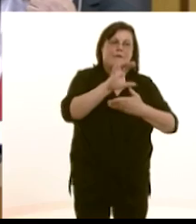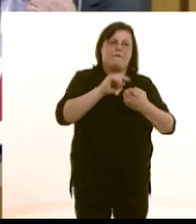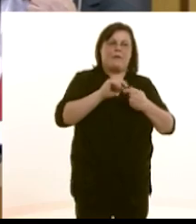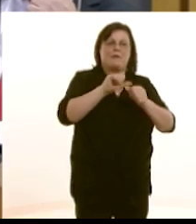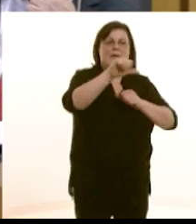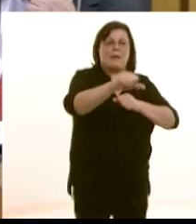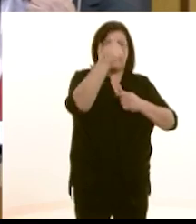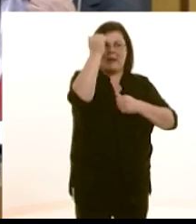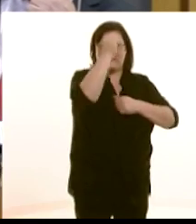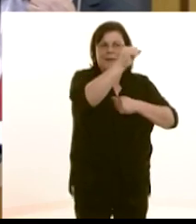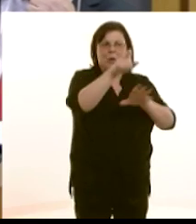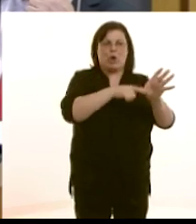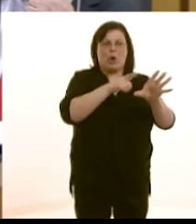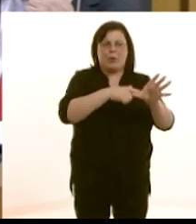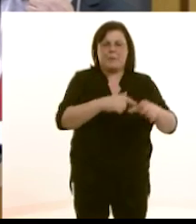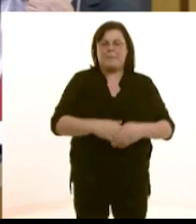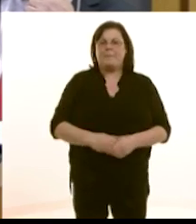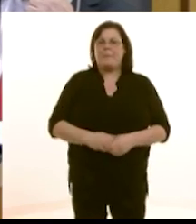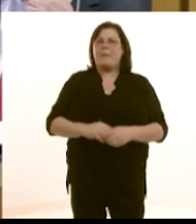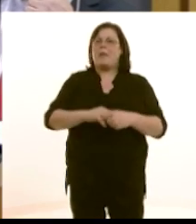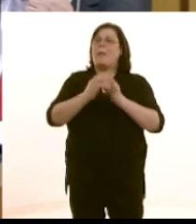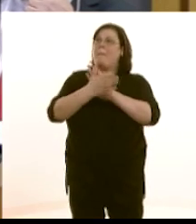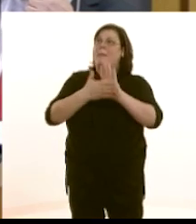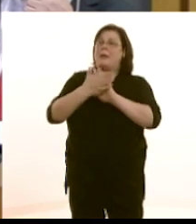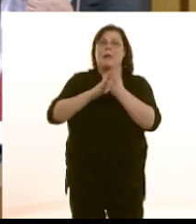Simon Thomas: Rych chiín torri arian HEFCW ac y mae hwnnw yn ei dro yn torri arian ar